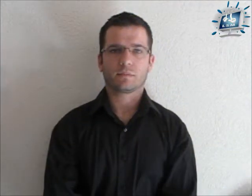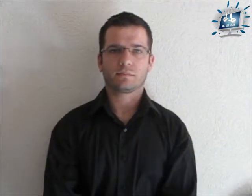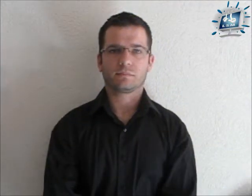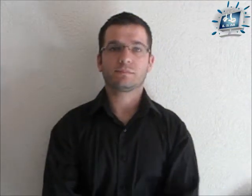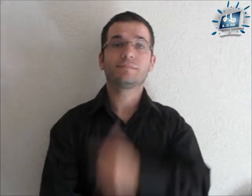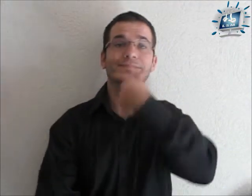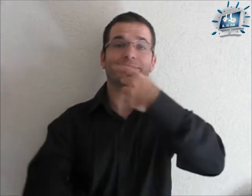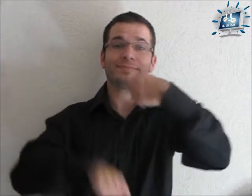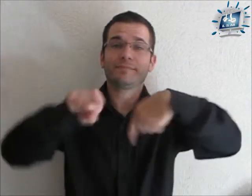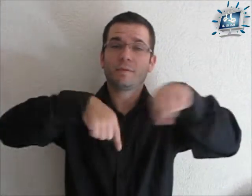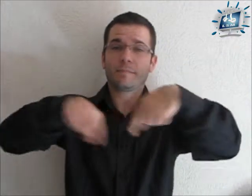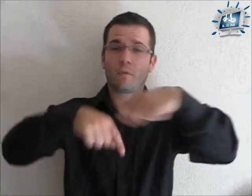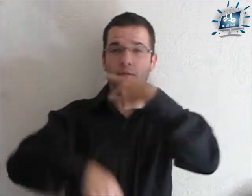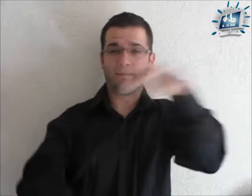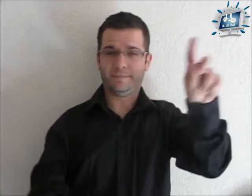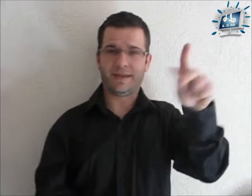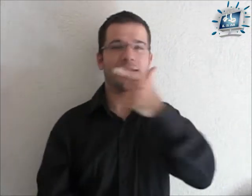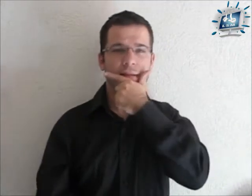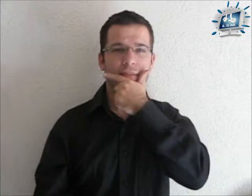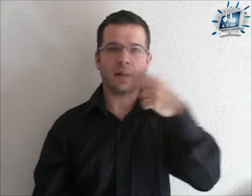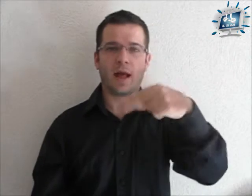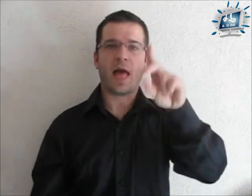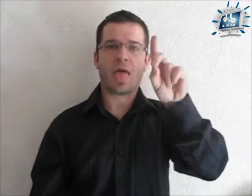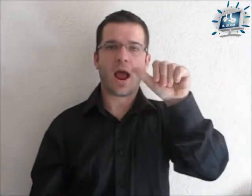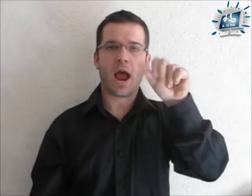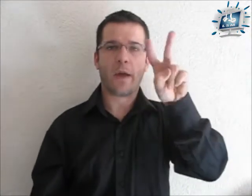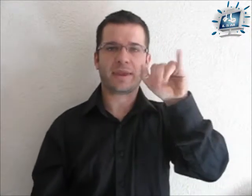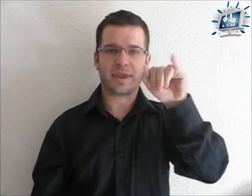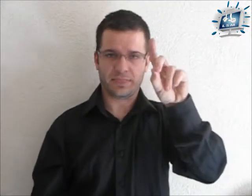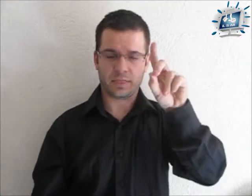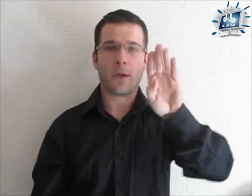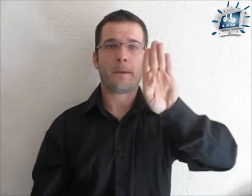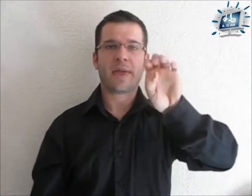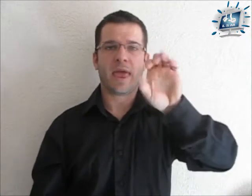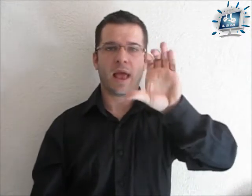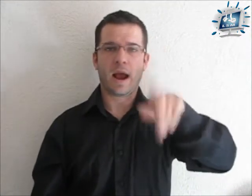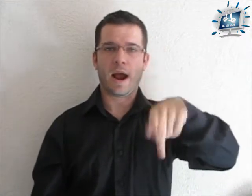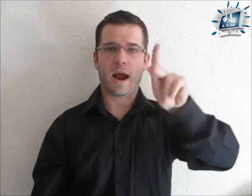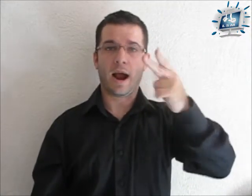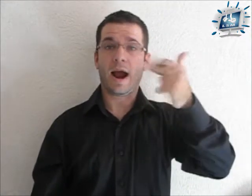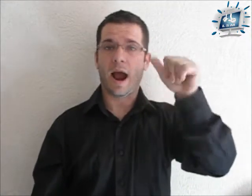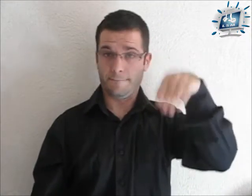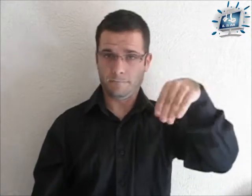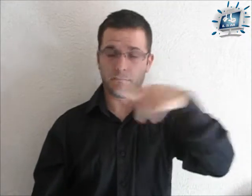El futbolista Inglés, David Beckham.